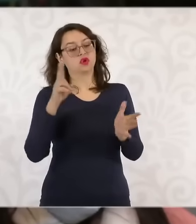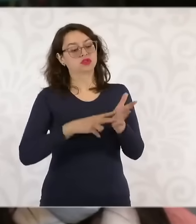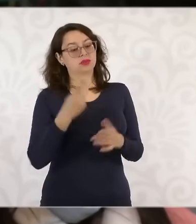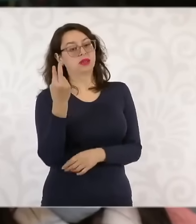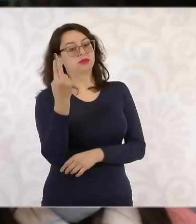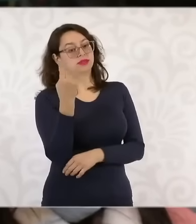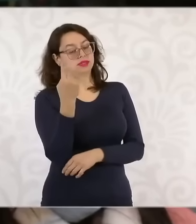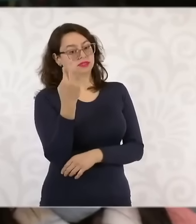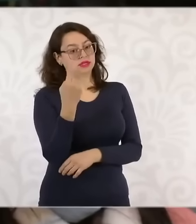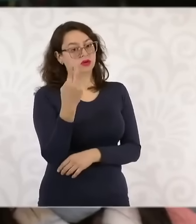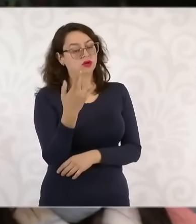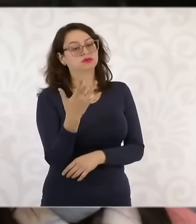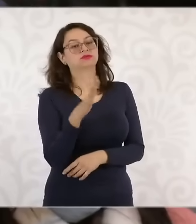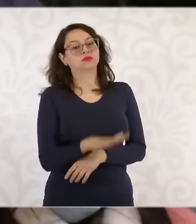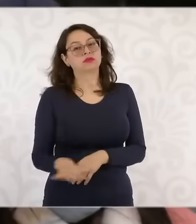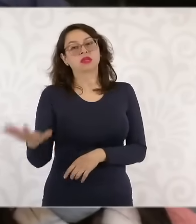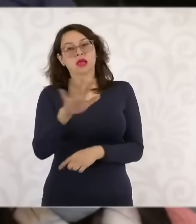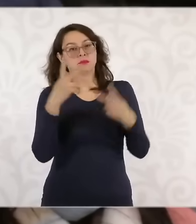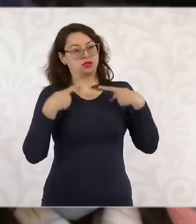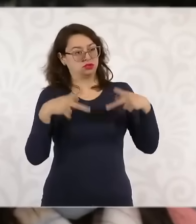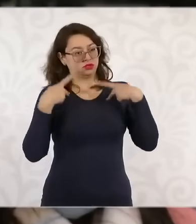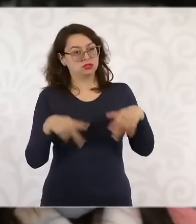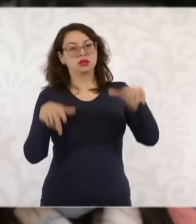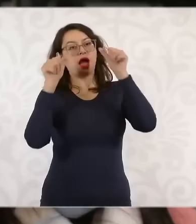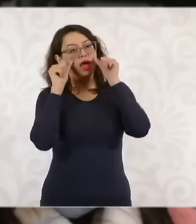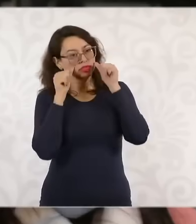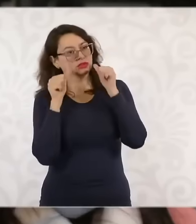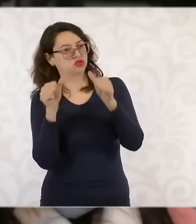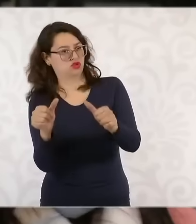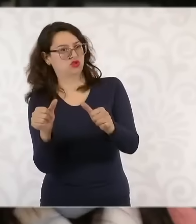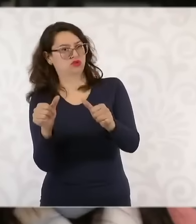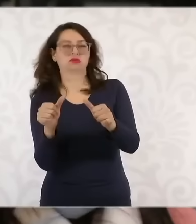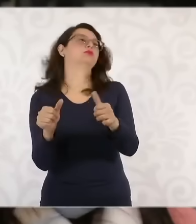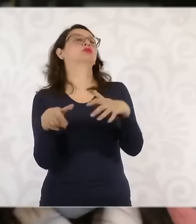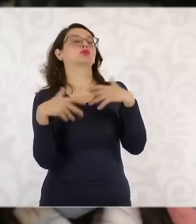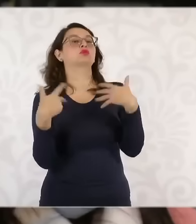de atención a las causas, entendiendo que este programa vaya es el de alguna otra manera el más